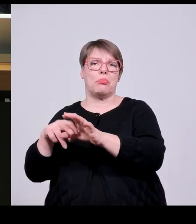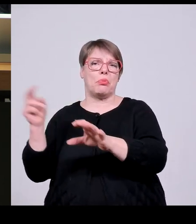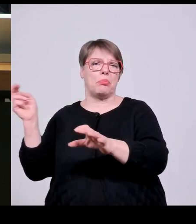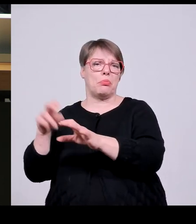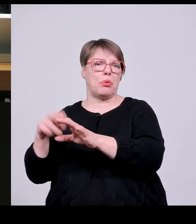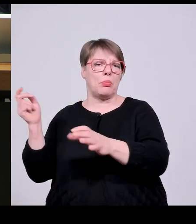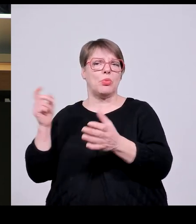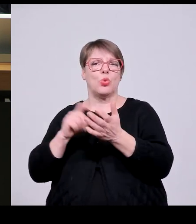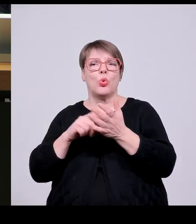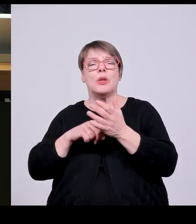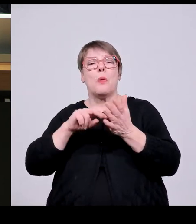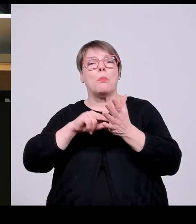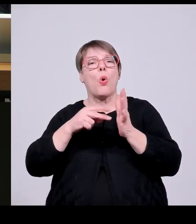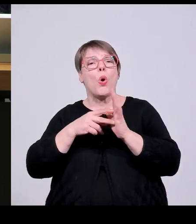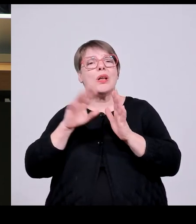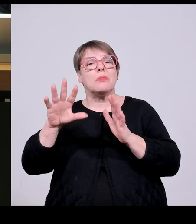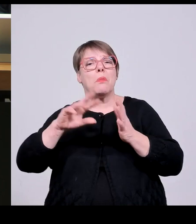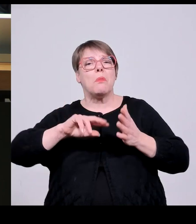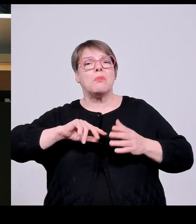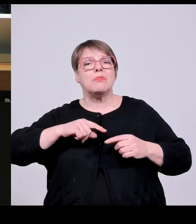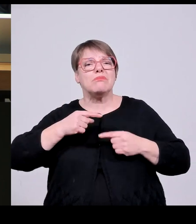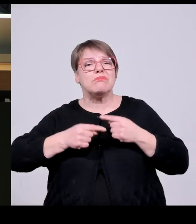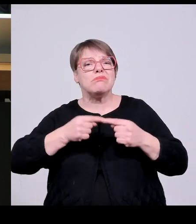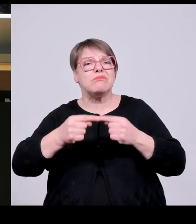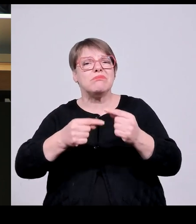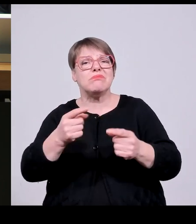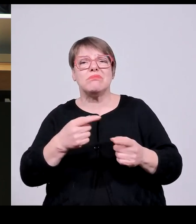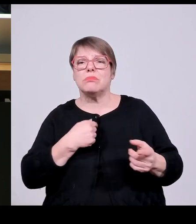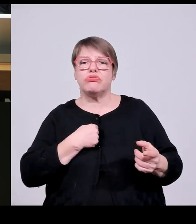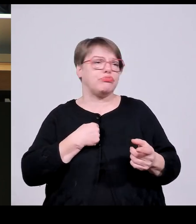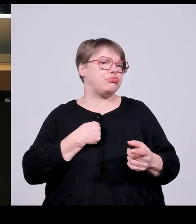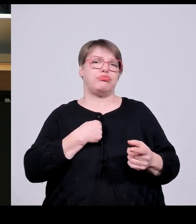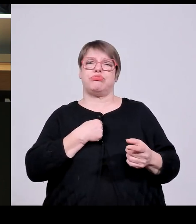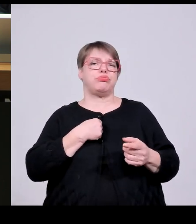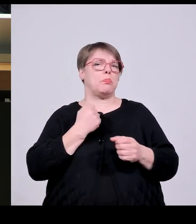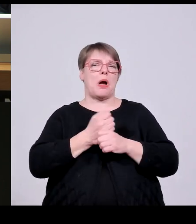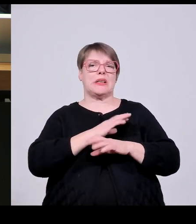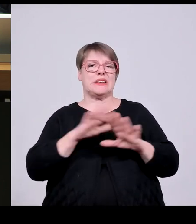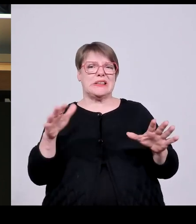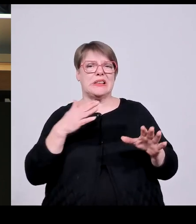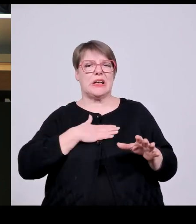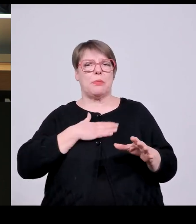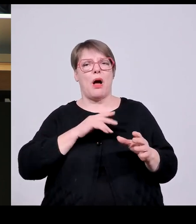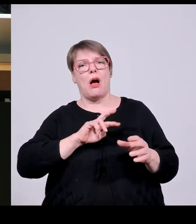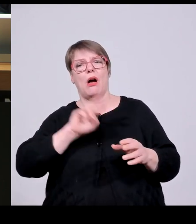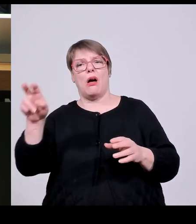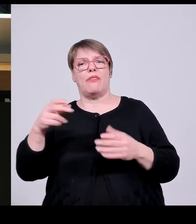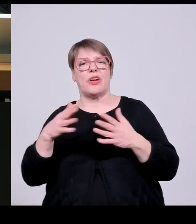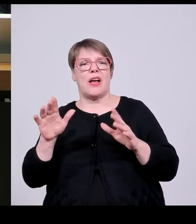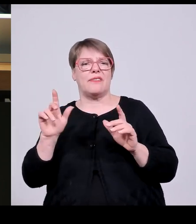Sagt, auf inhaltliche auf inhaltliches Wohlwollen gestoßen ist. Dass man am Ende auch um preiswerte